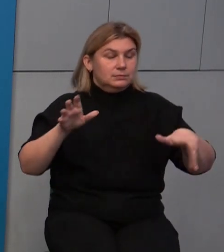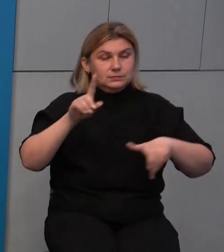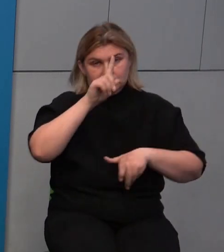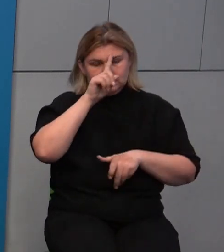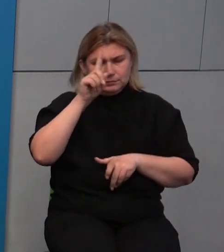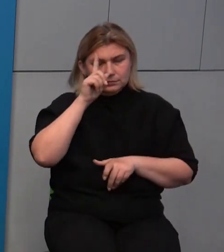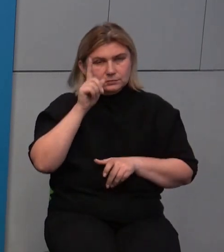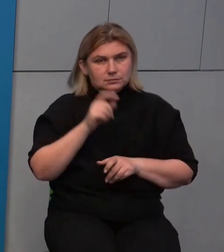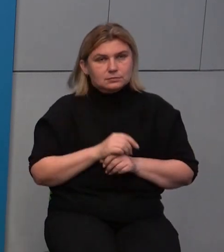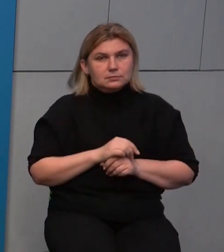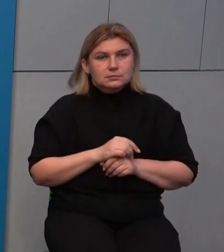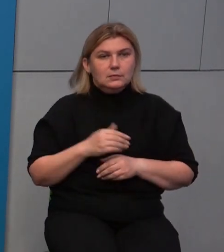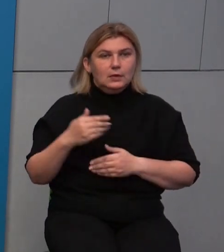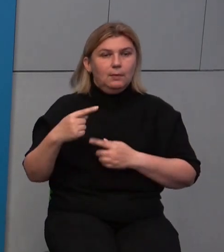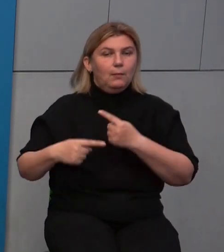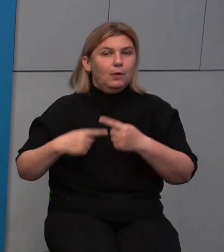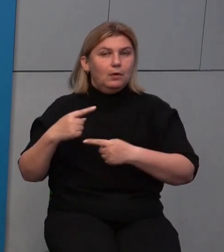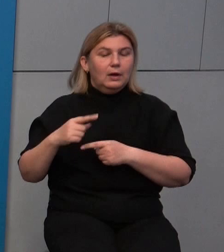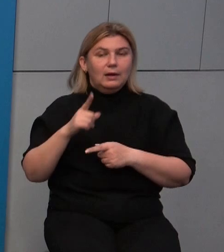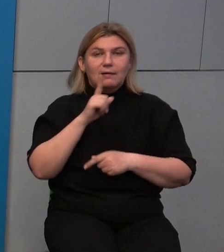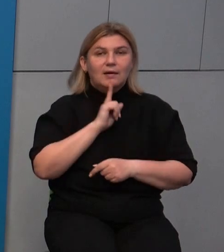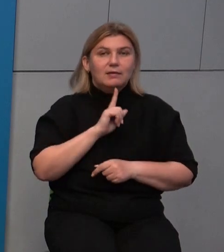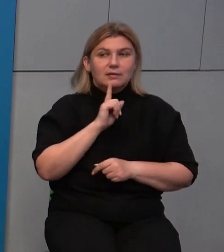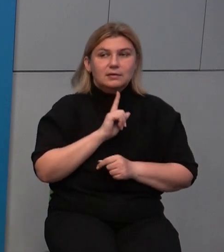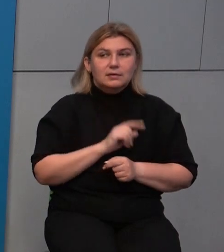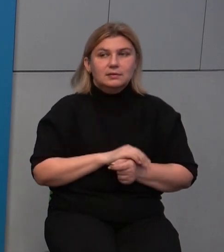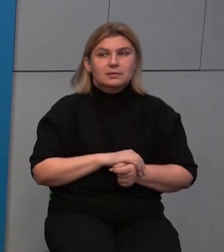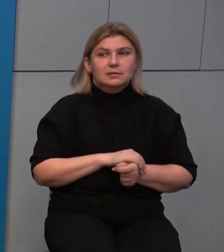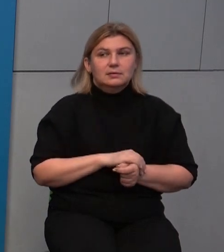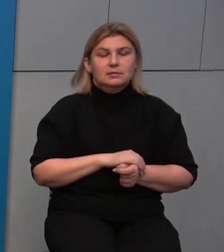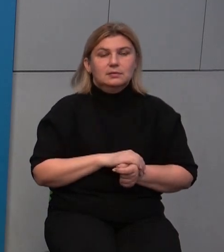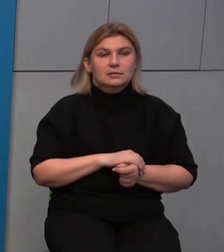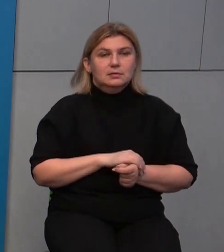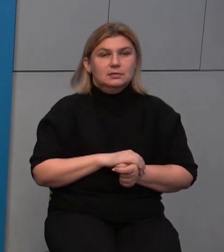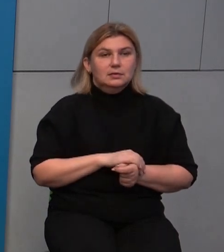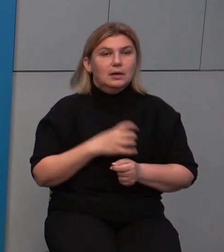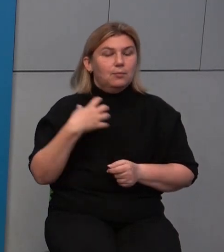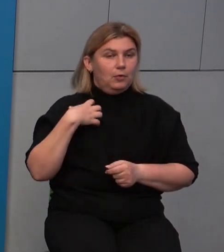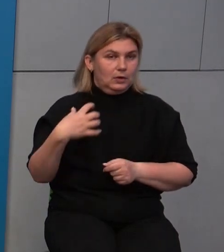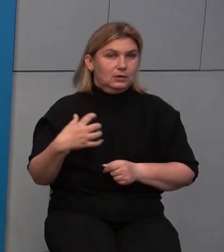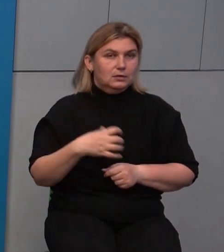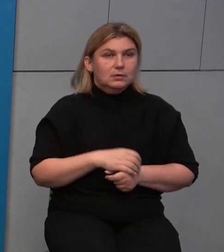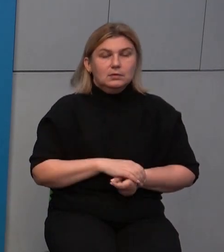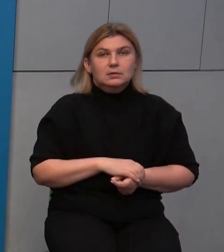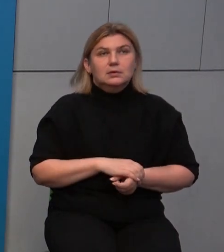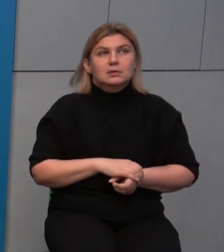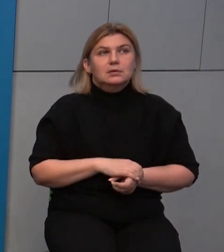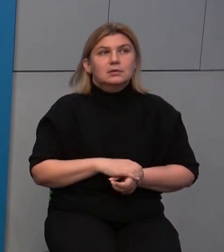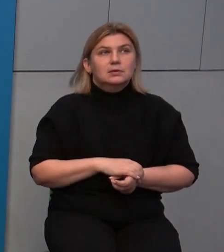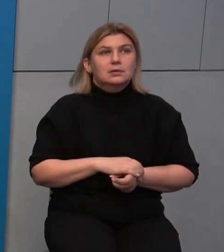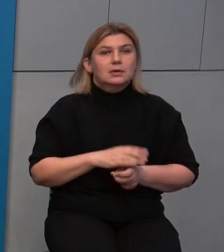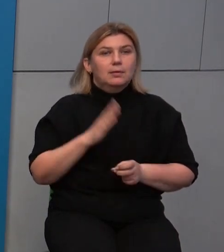Etniczne pochodzenie, religia i zamożność. I że to będzie świat równości.